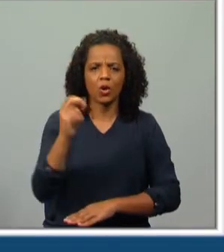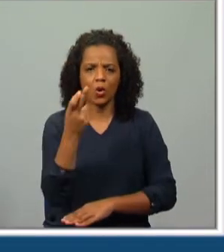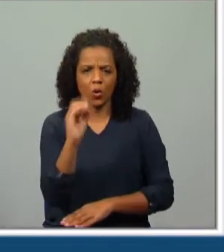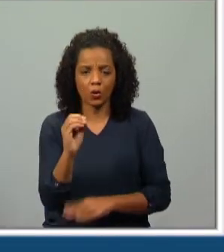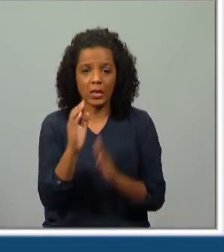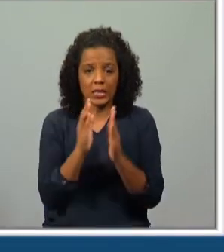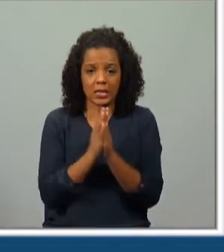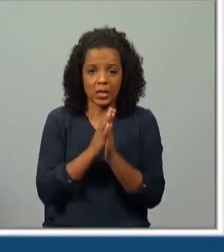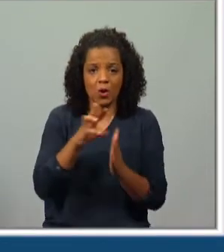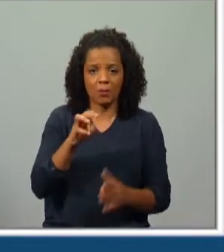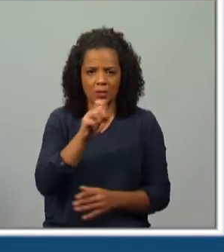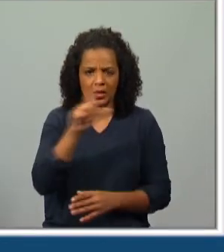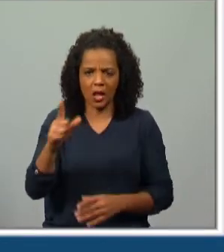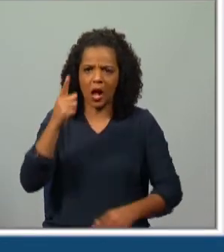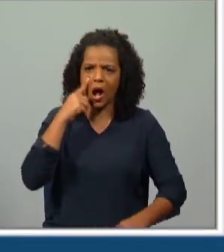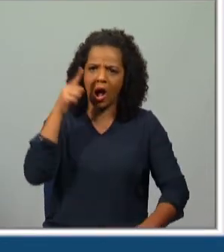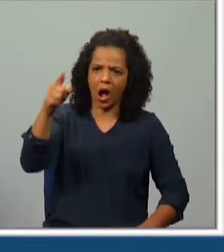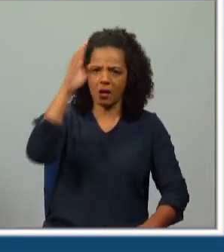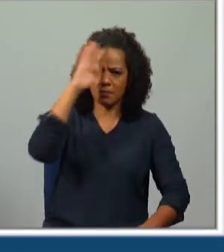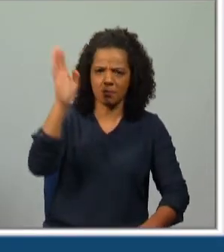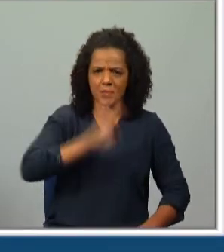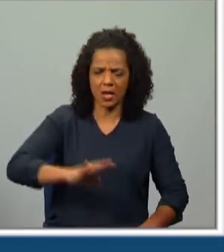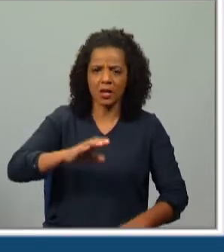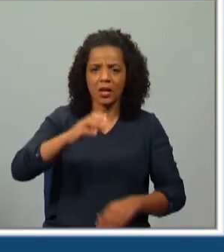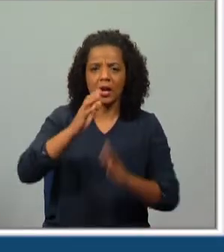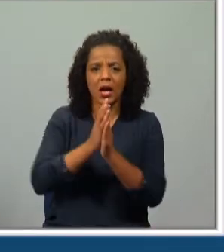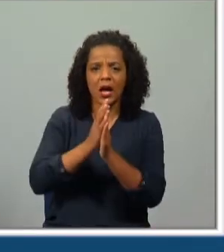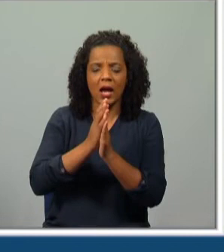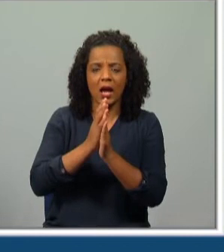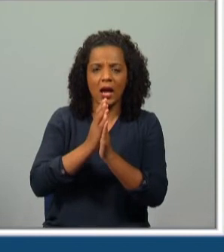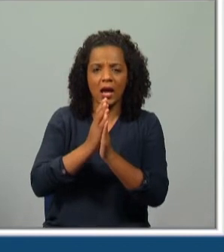grande não é ela ao reconhecer a torre da igreja de Hamburgo as asas negaram-se 太好了，她不是在認出那座塔嗎？漢堡教堂的翅膀拒絕了